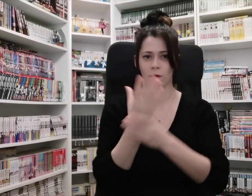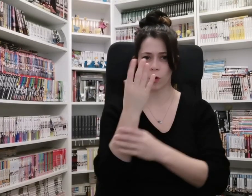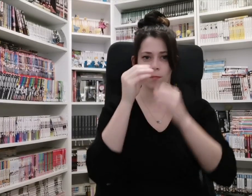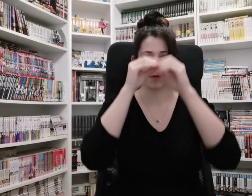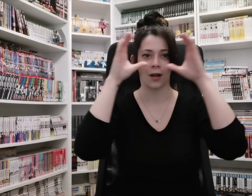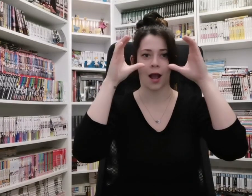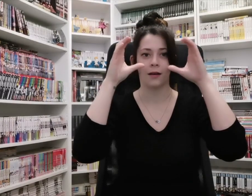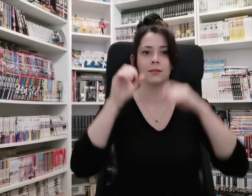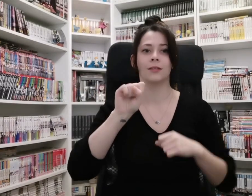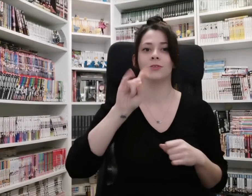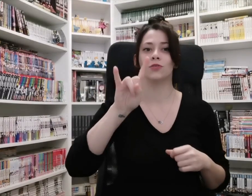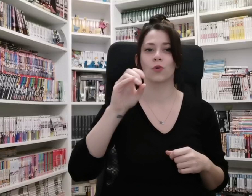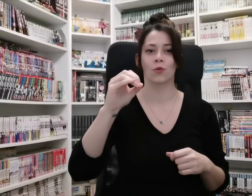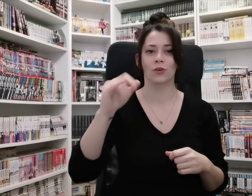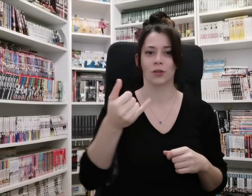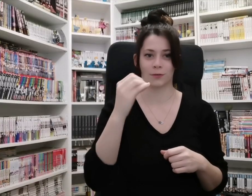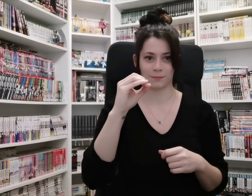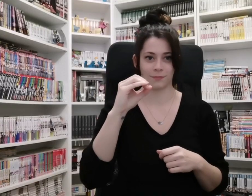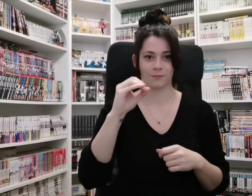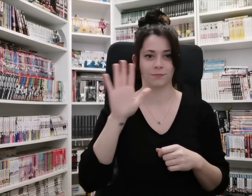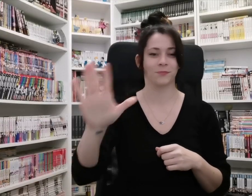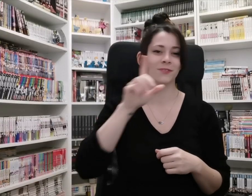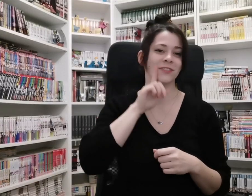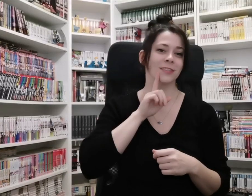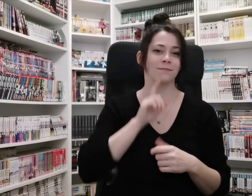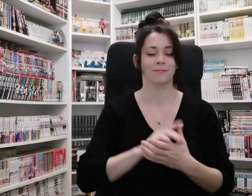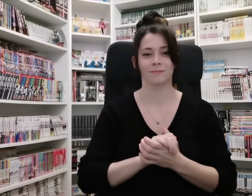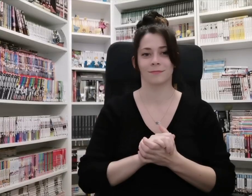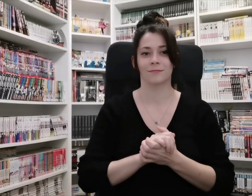un nouveau shôjo manga :